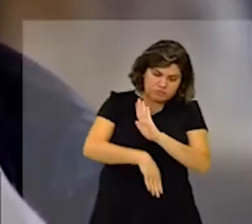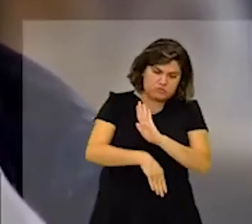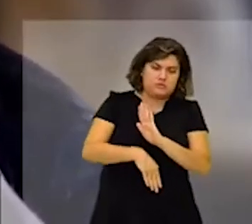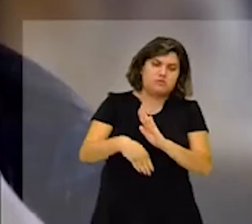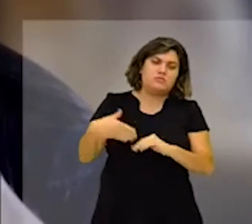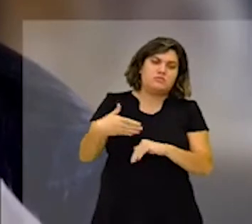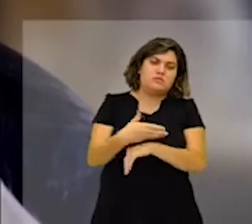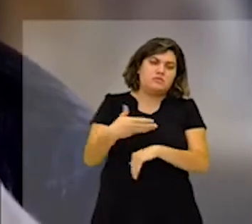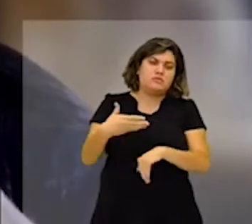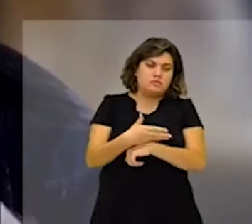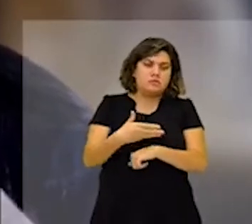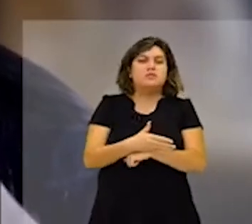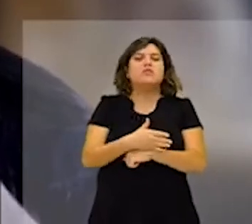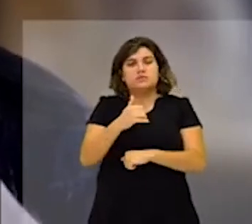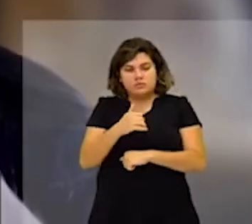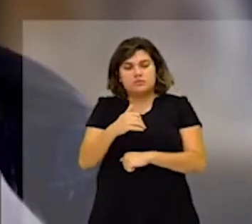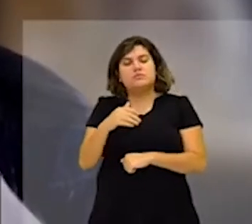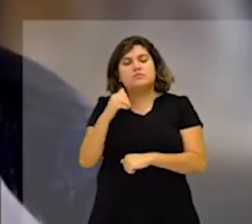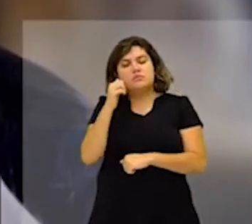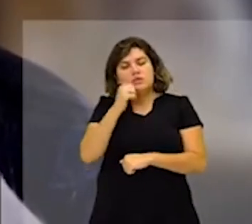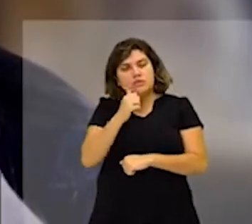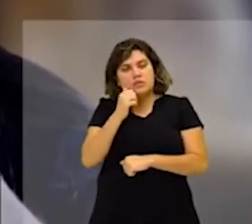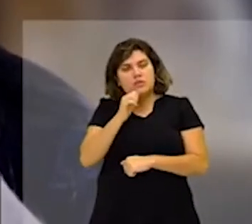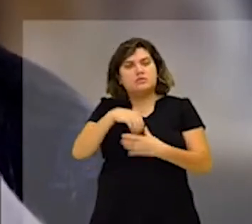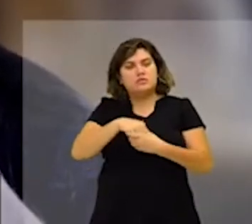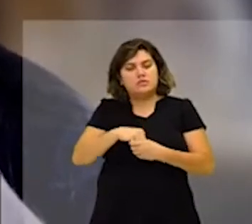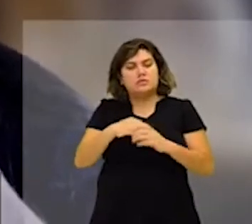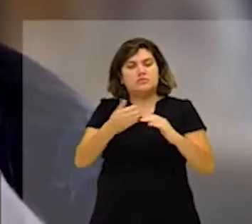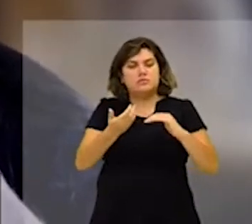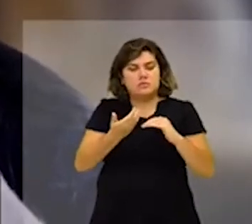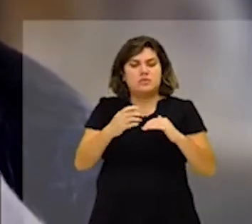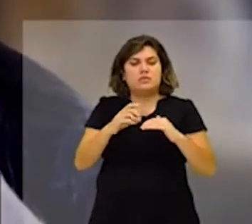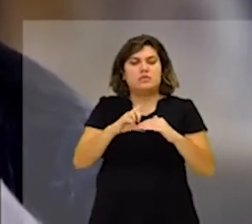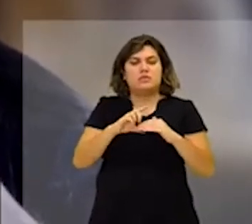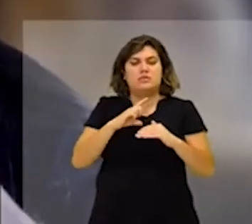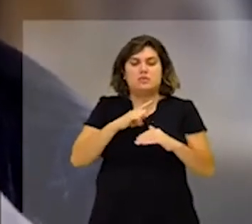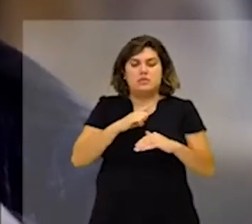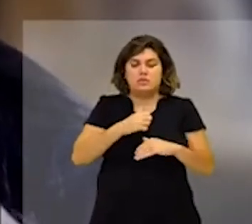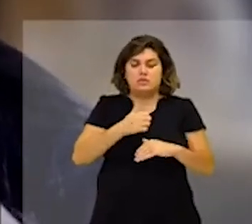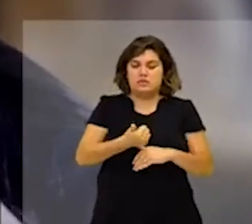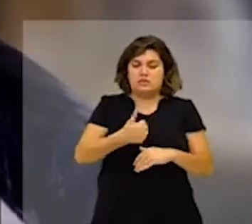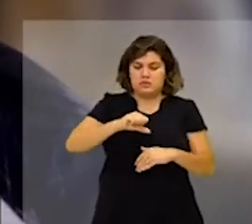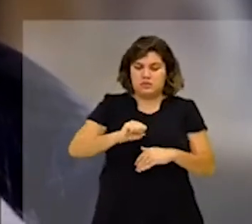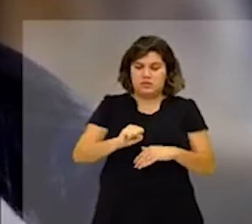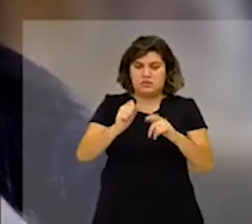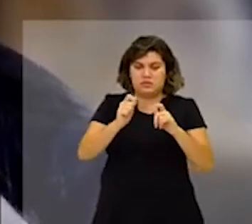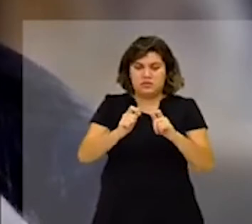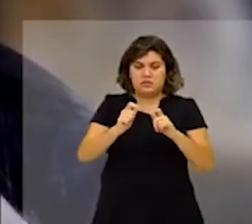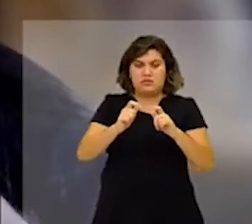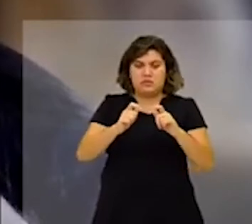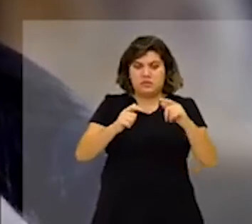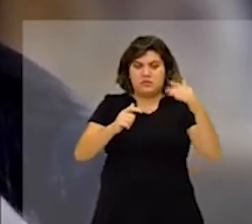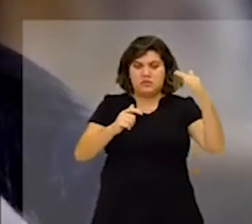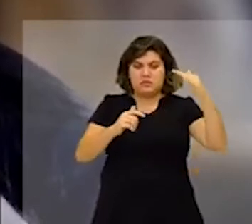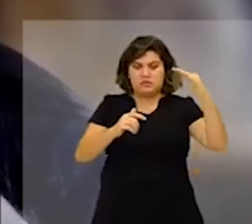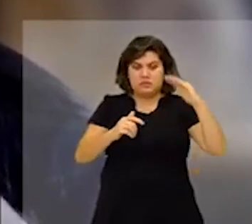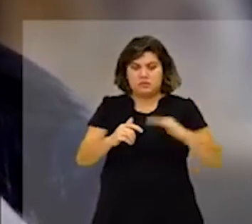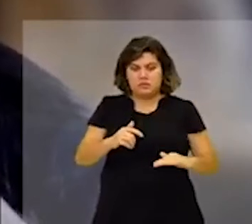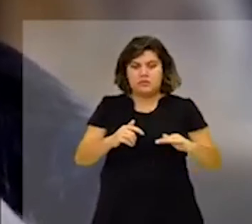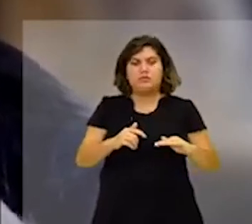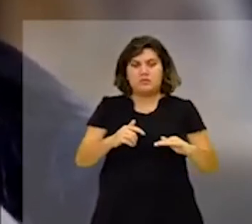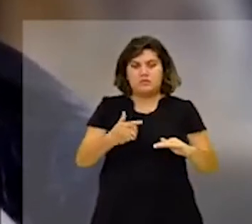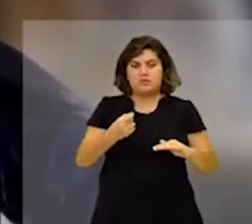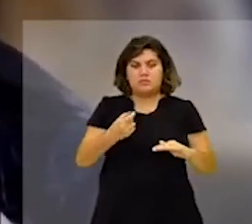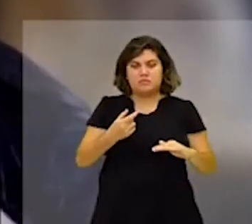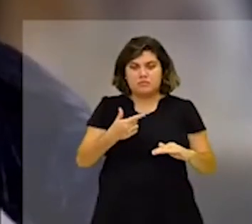parlamentos participação das mulheres ele estava em 18º lugar em 2021 caiu para posição na 142 no